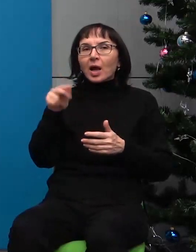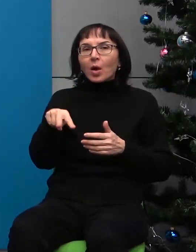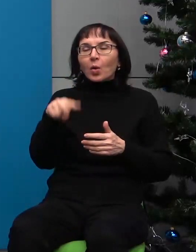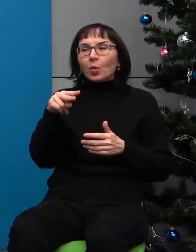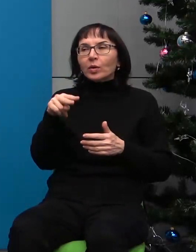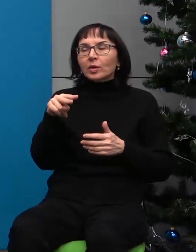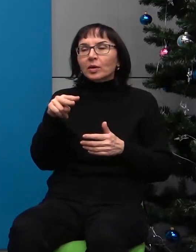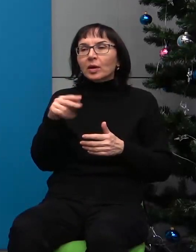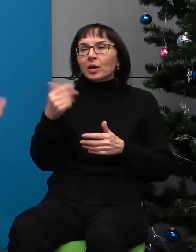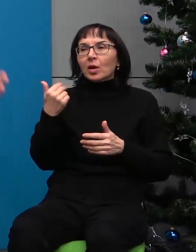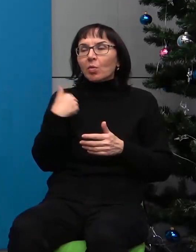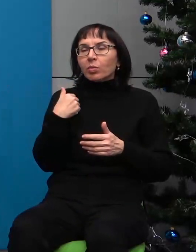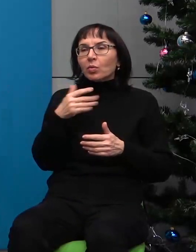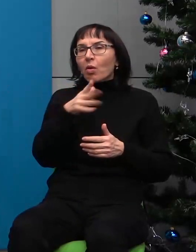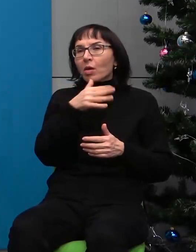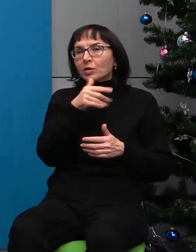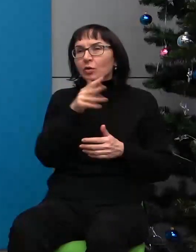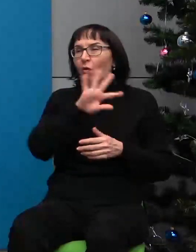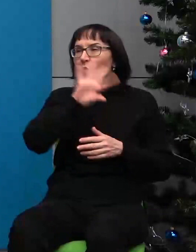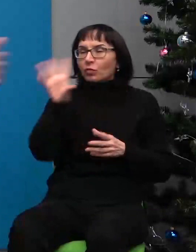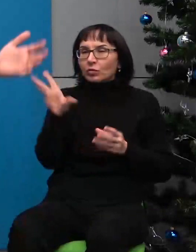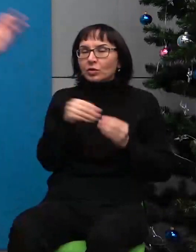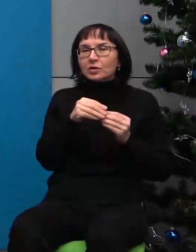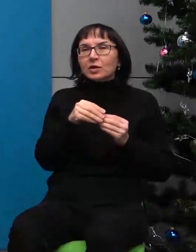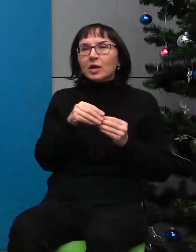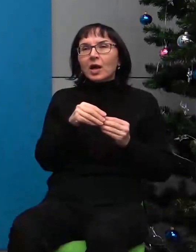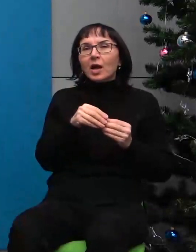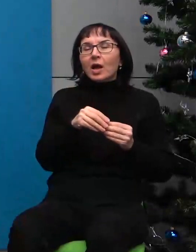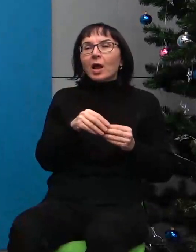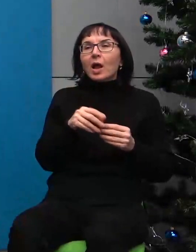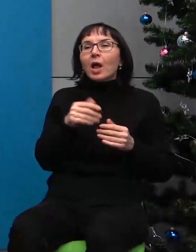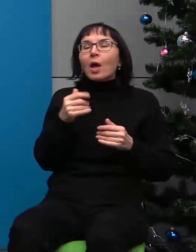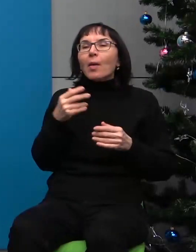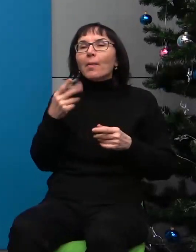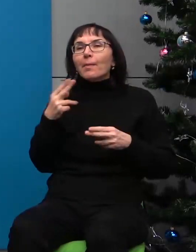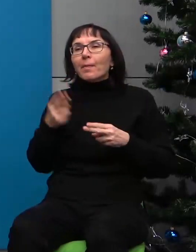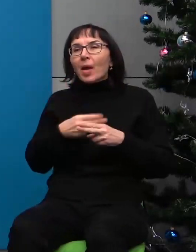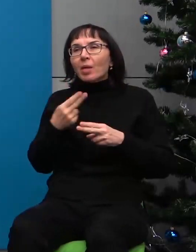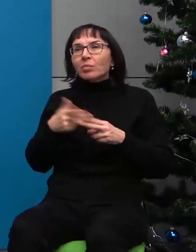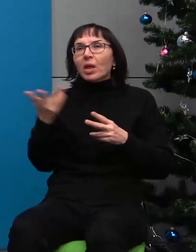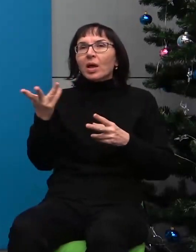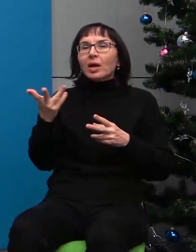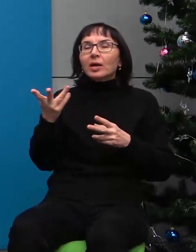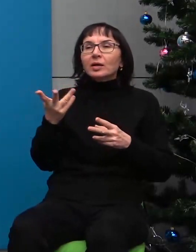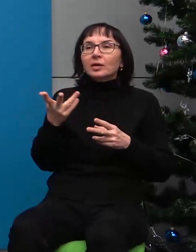Tego, co wszystkie meble, obrazy zwoził, co drugi brał do siebie i wysyłał do żony, do Wiednia.